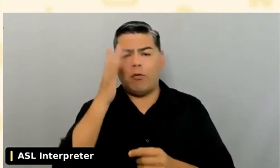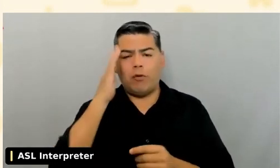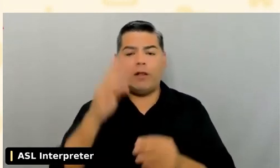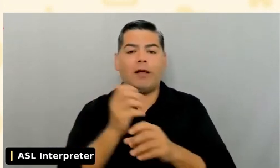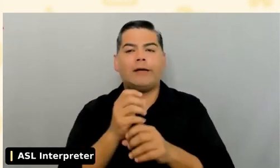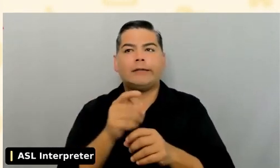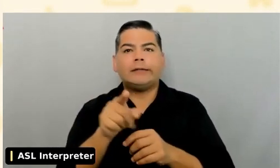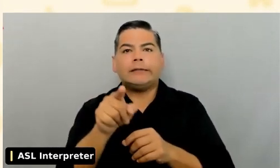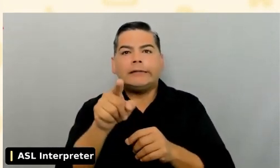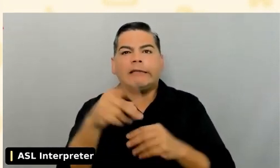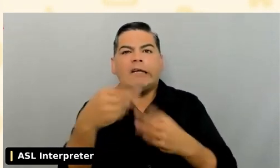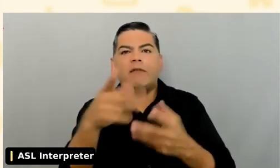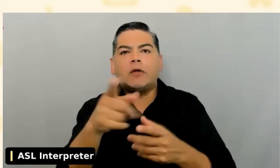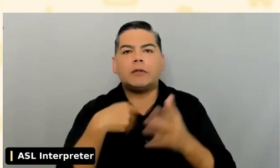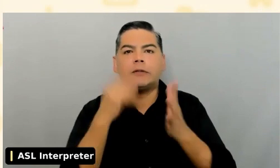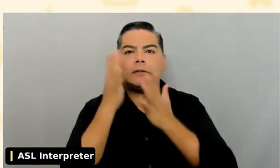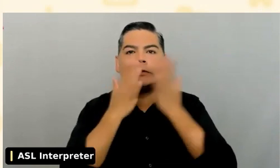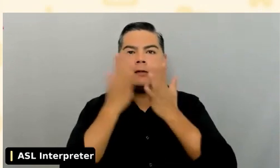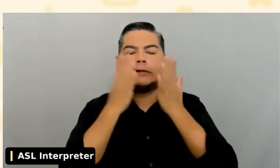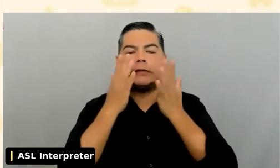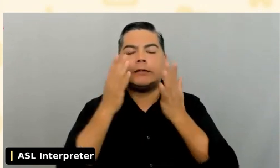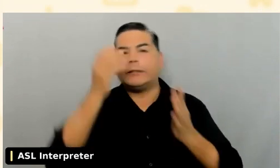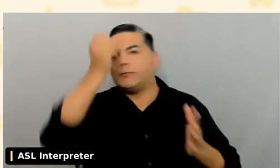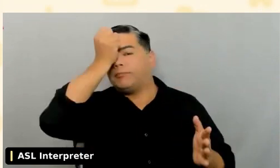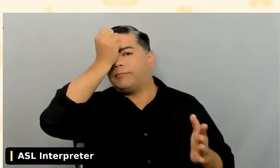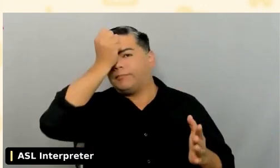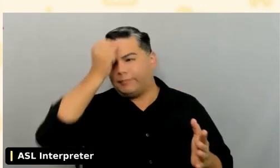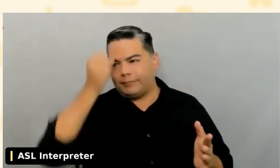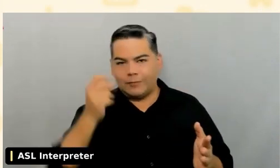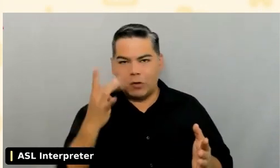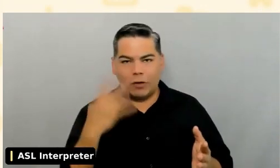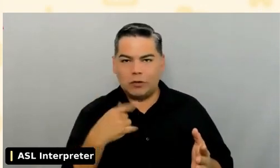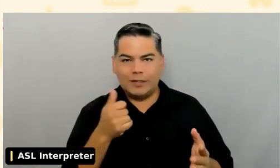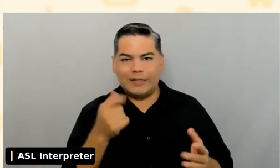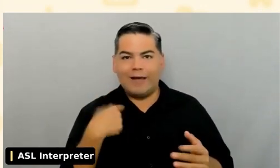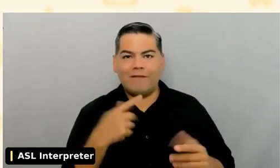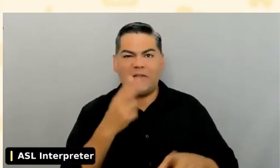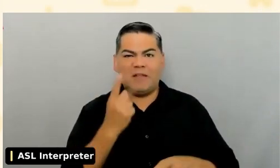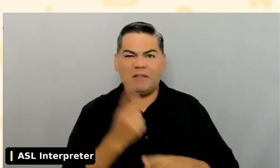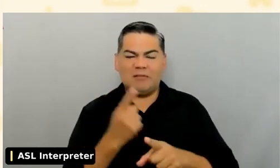como un por no tener el término correcto en tu texto alternativo.